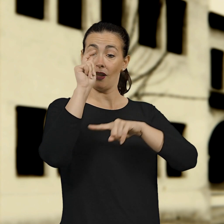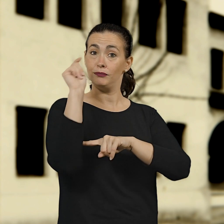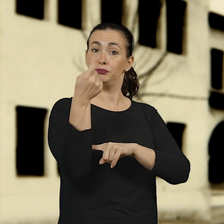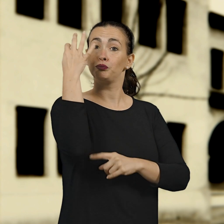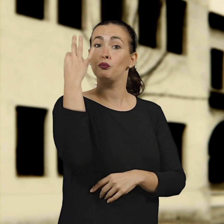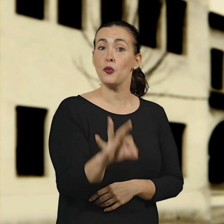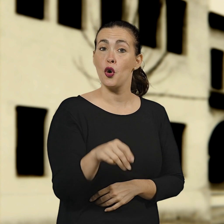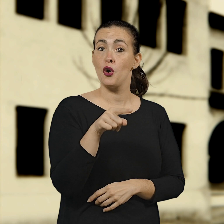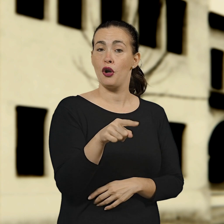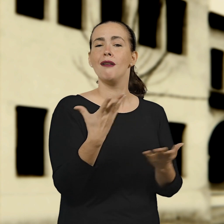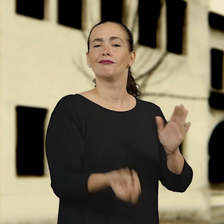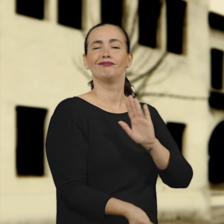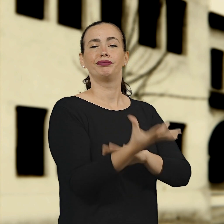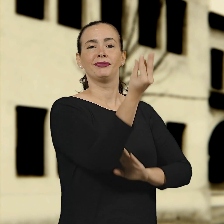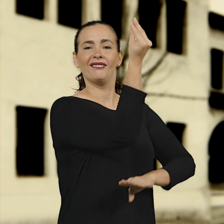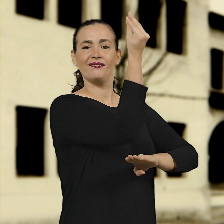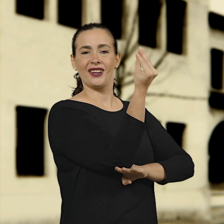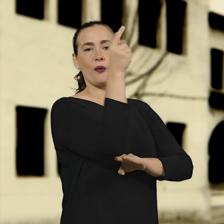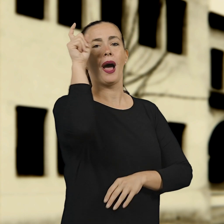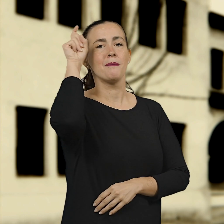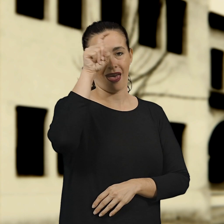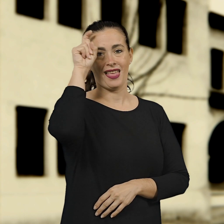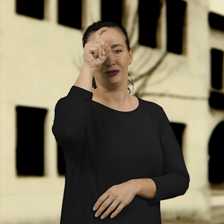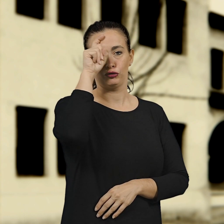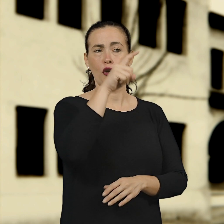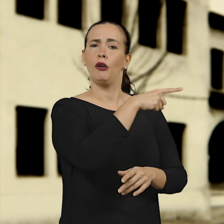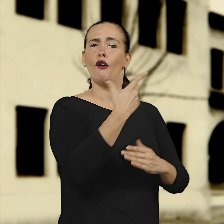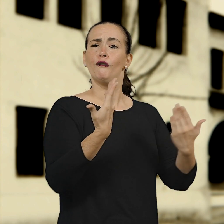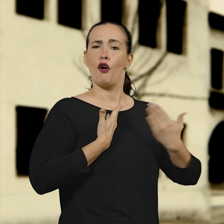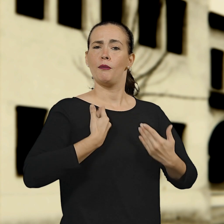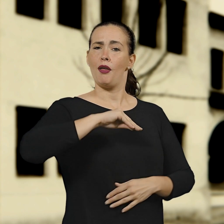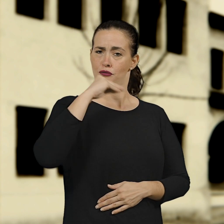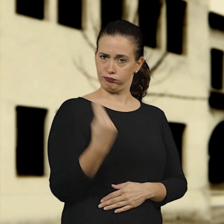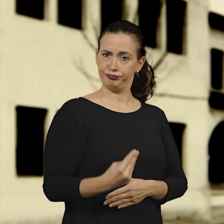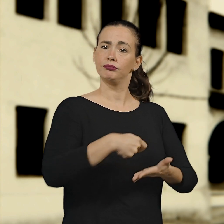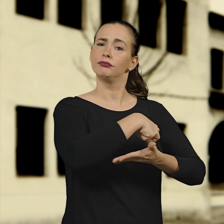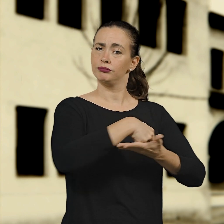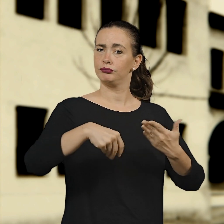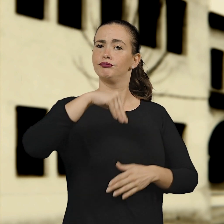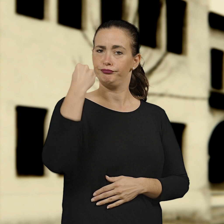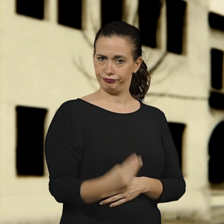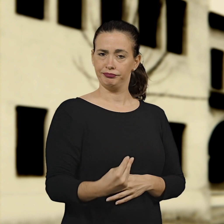Per a fer-ho possible es va dignificar la figura del mestre, amb una bona formació i retribució.